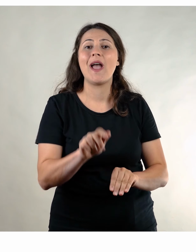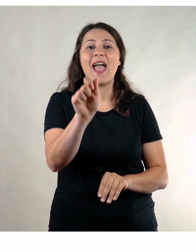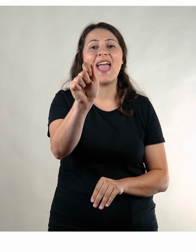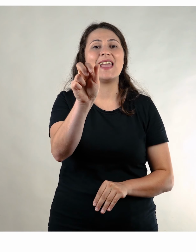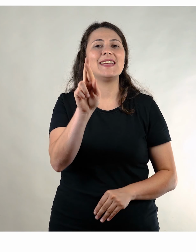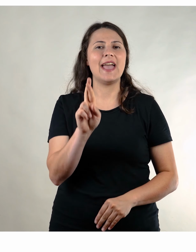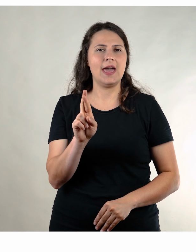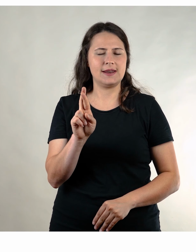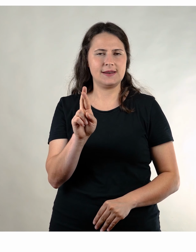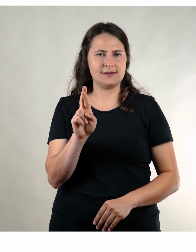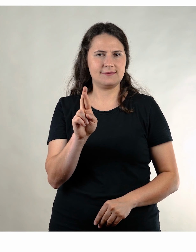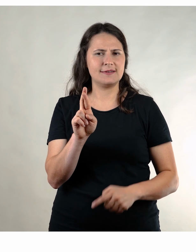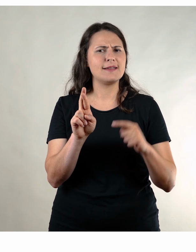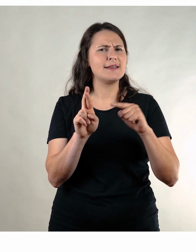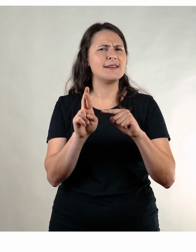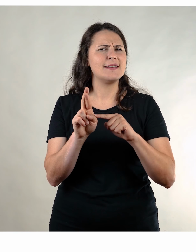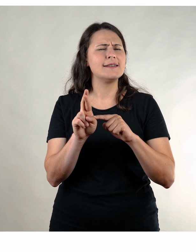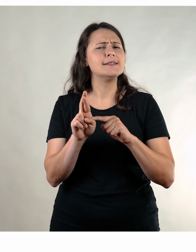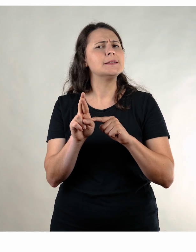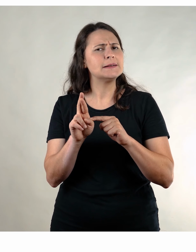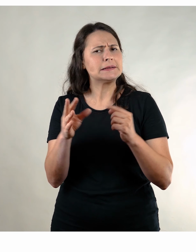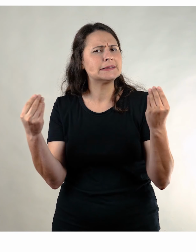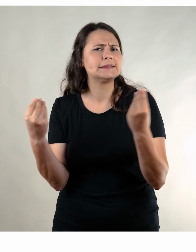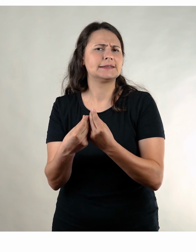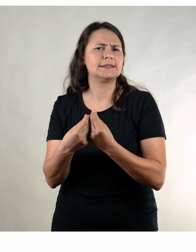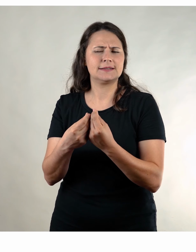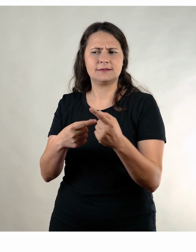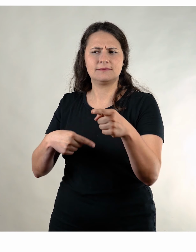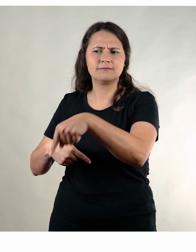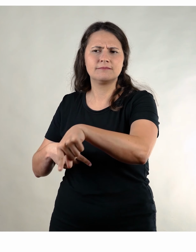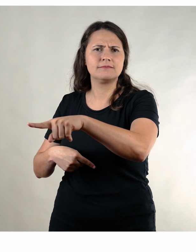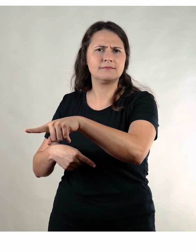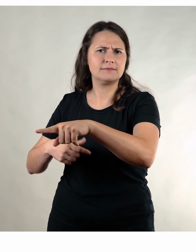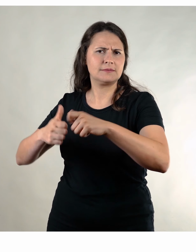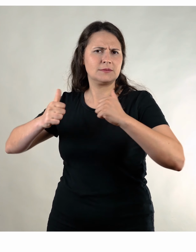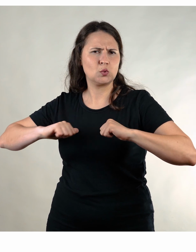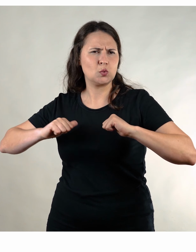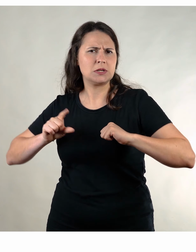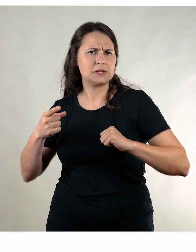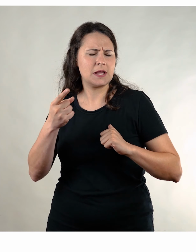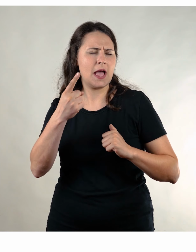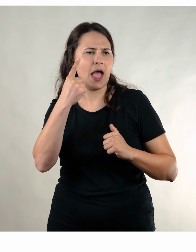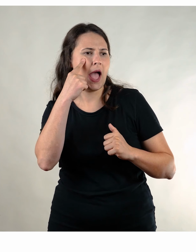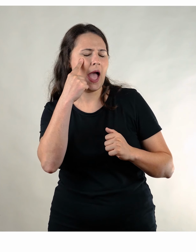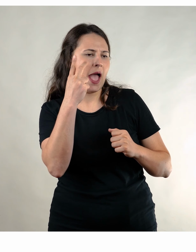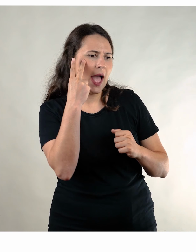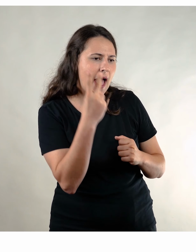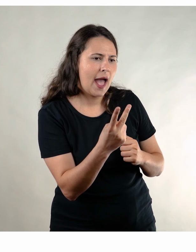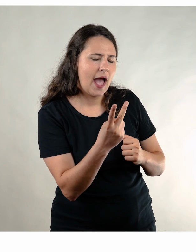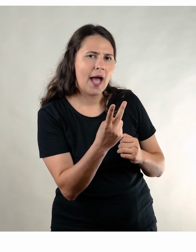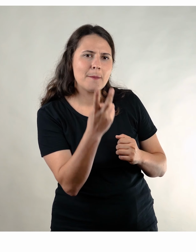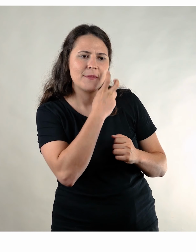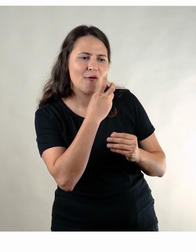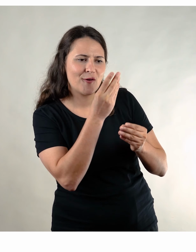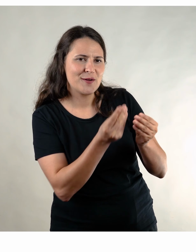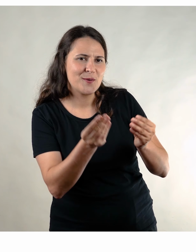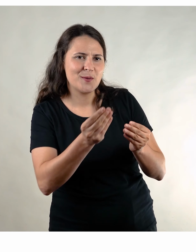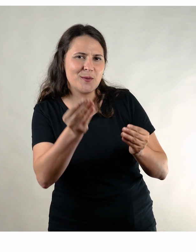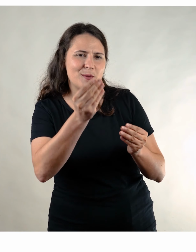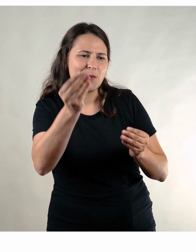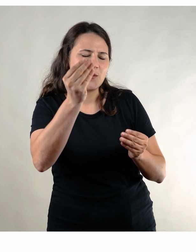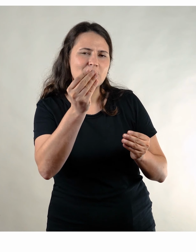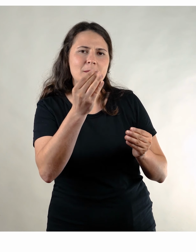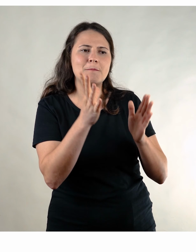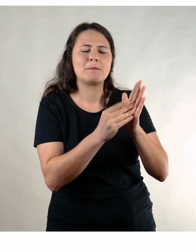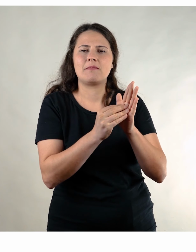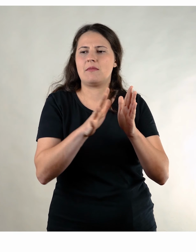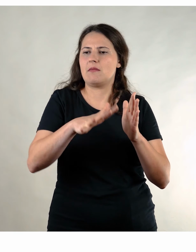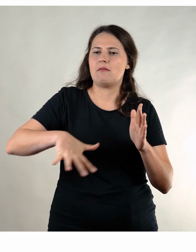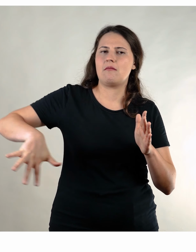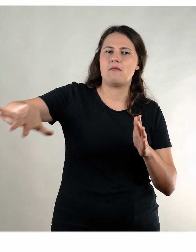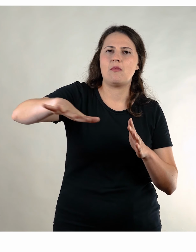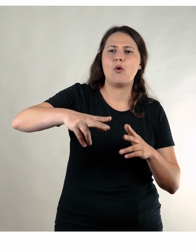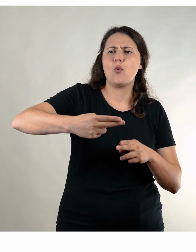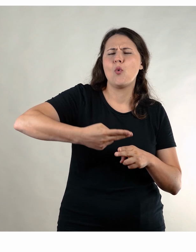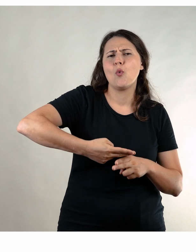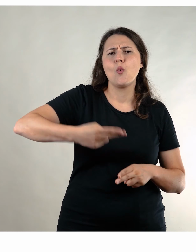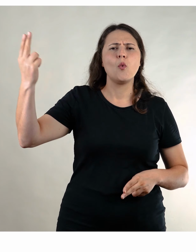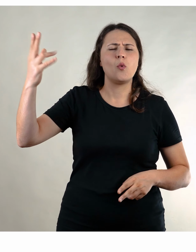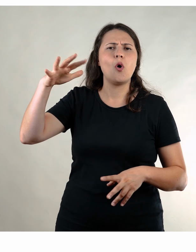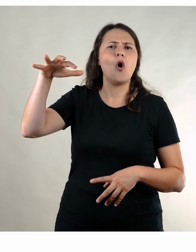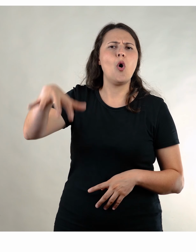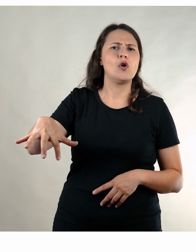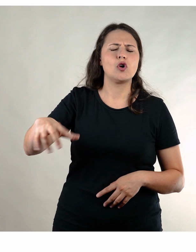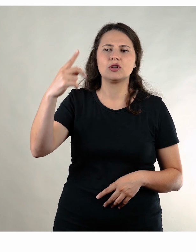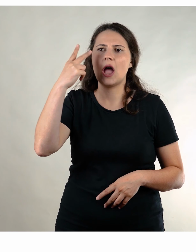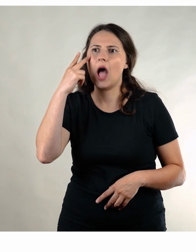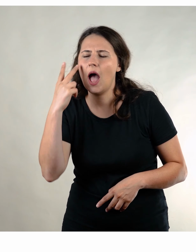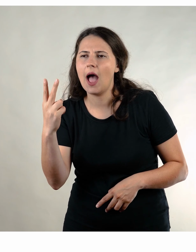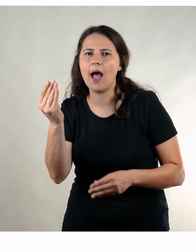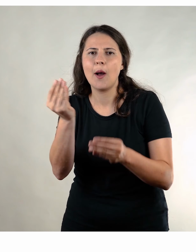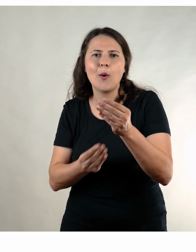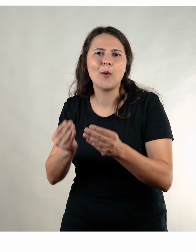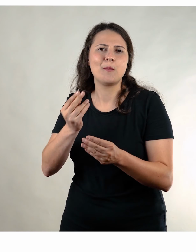με τις οποίες οι ταξιδιώτες βλέπουν περισσότερες πληροφορίες σε διάφορες τοποθεσίες και αξιοθέατα.